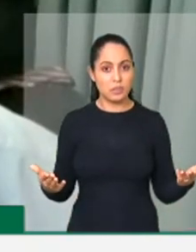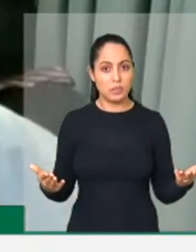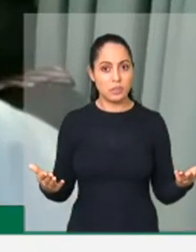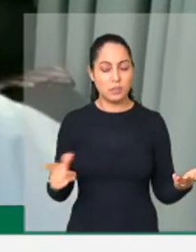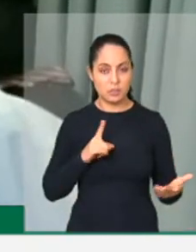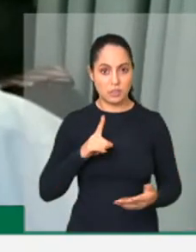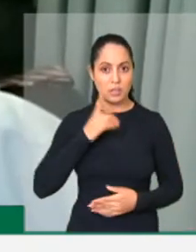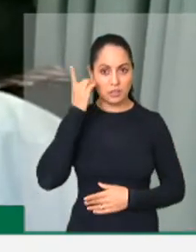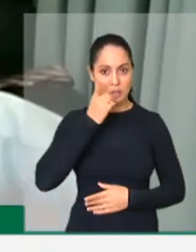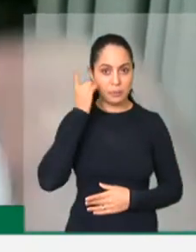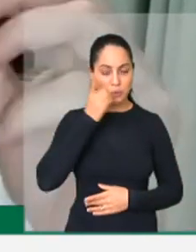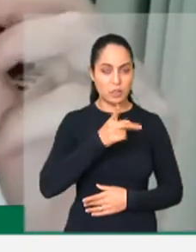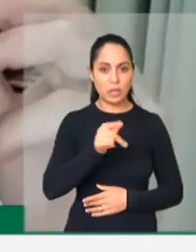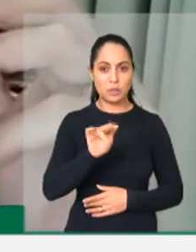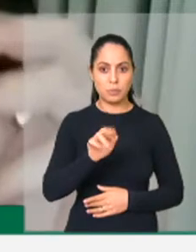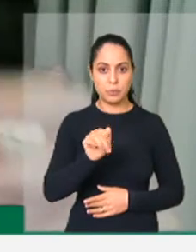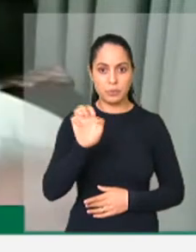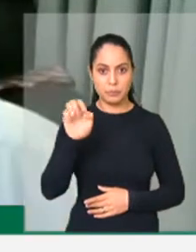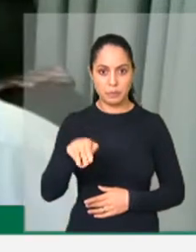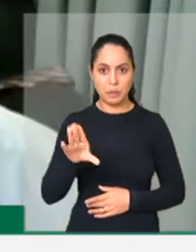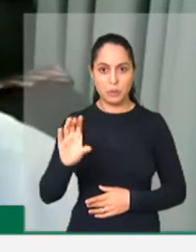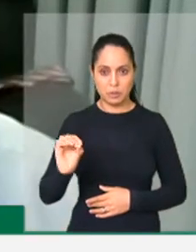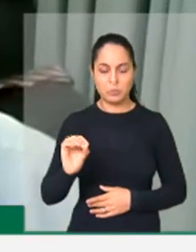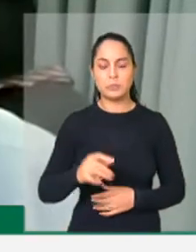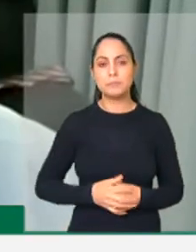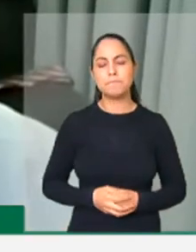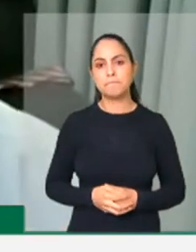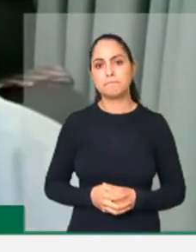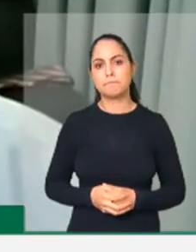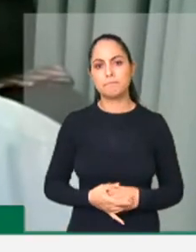DIGO O SEGUINTE, A MAIORIA DA ESQUERDA, EU NÃO GENERALIZO, A MAIORIA DA ESQUERDA É